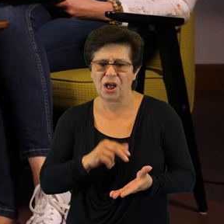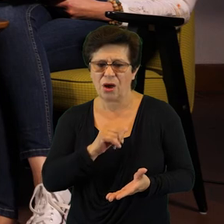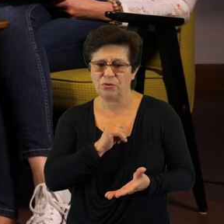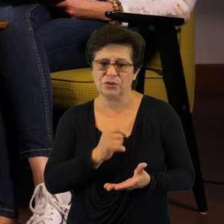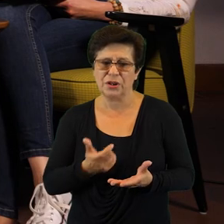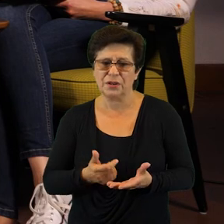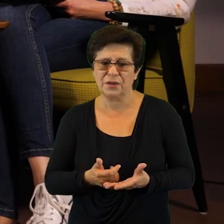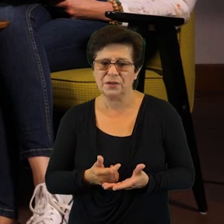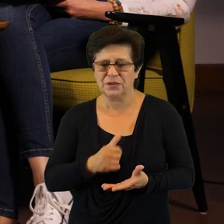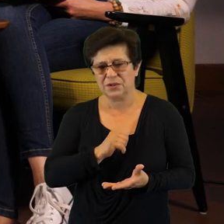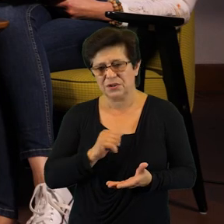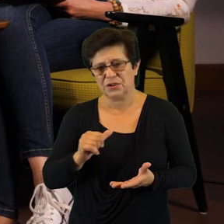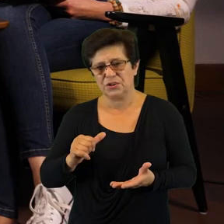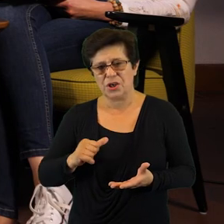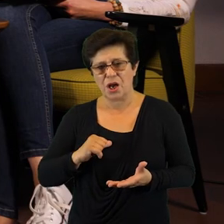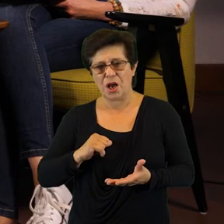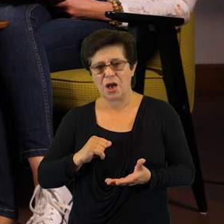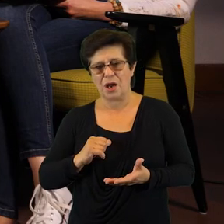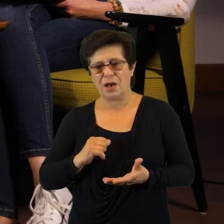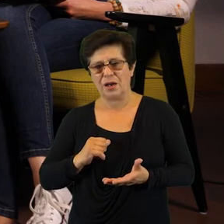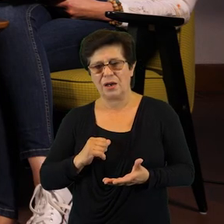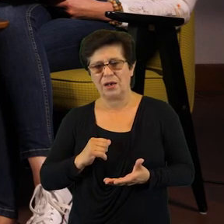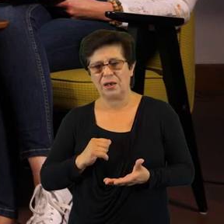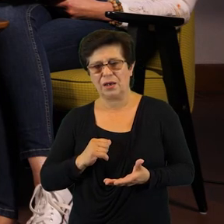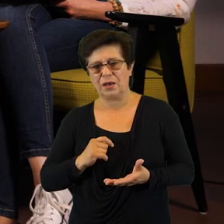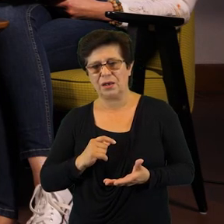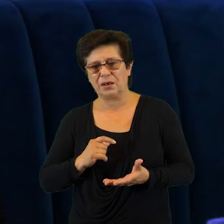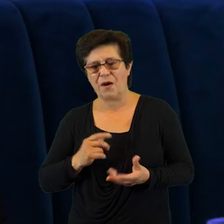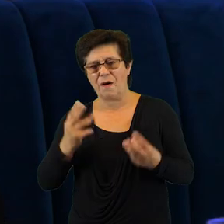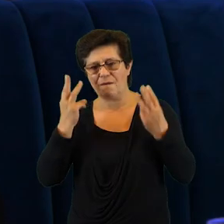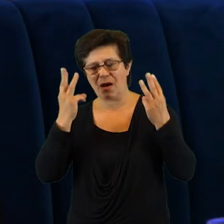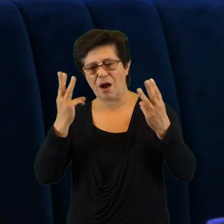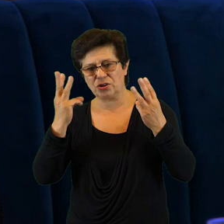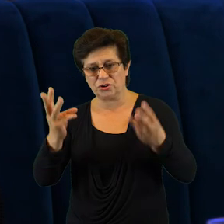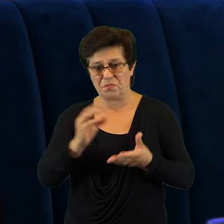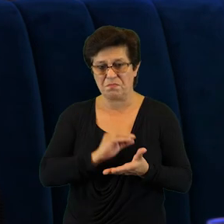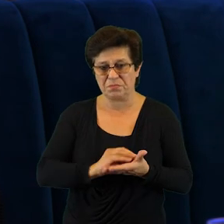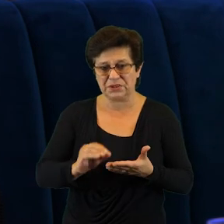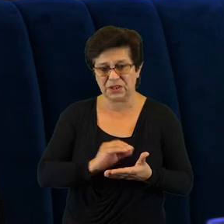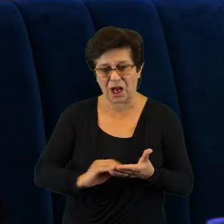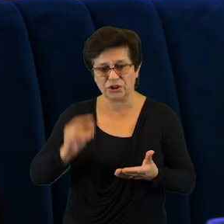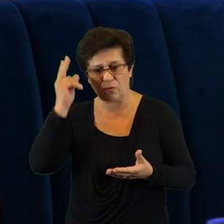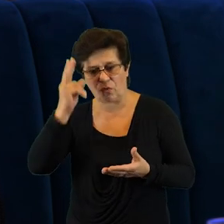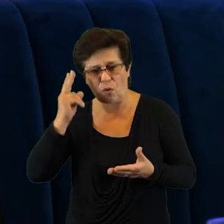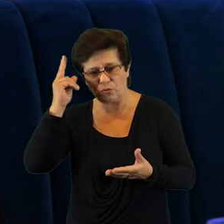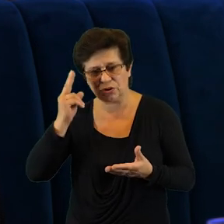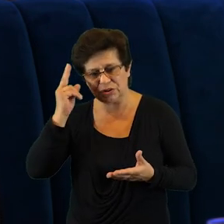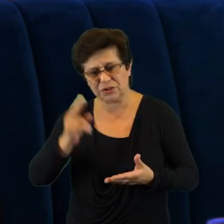powiedziałabym, części pisarzy opozycyjnie nastawionych wobec komunistów.